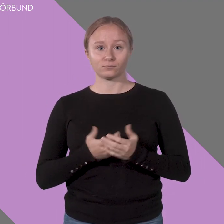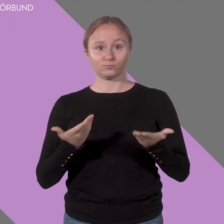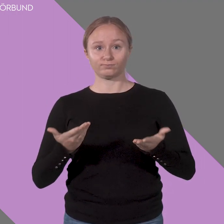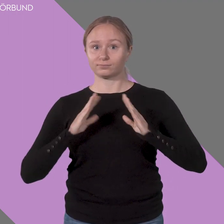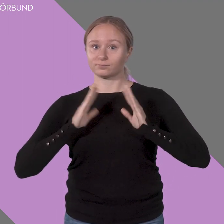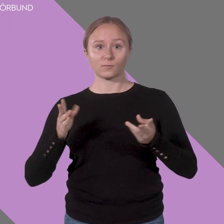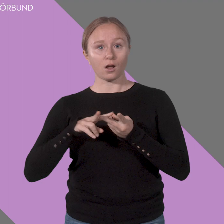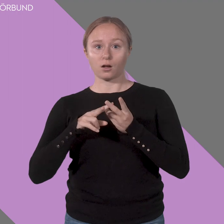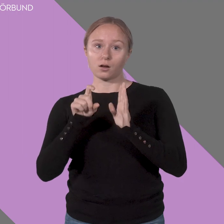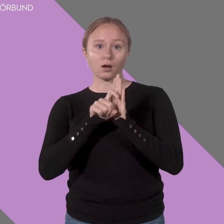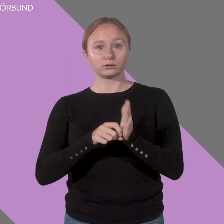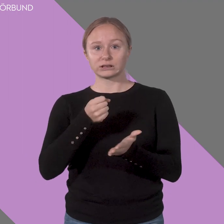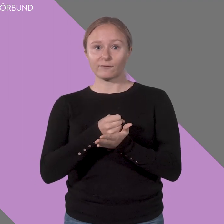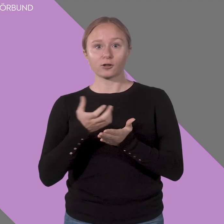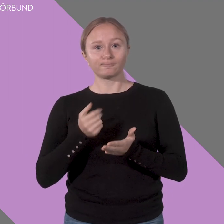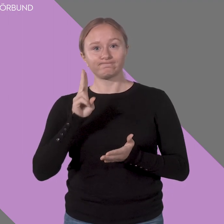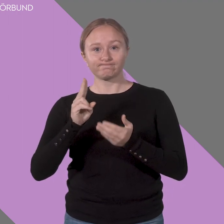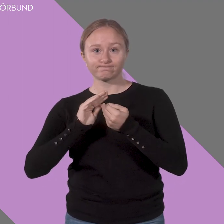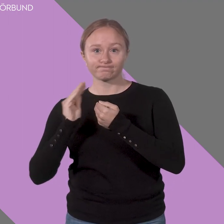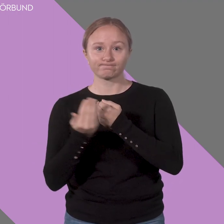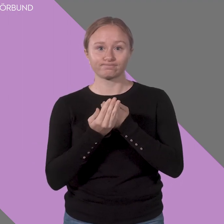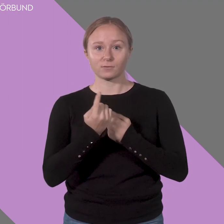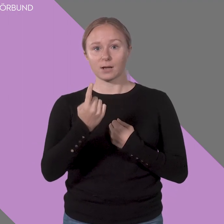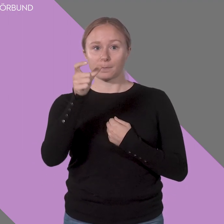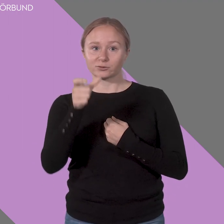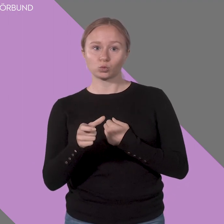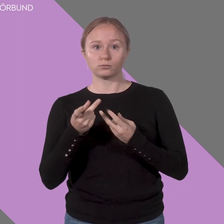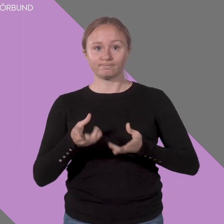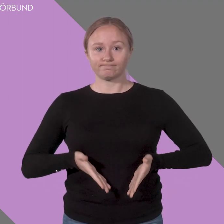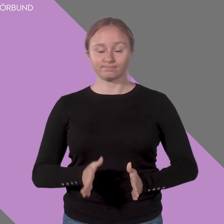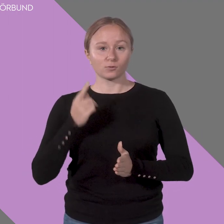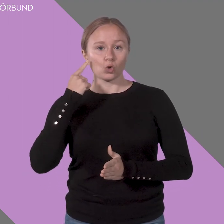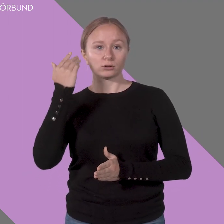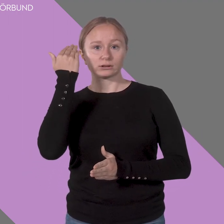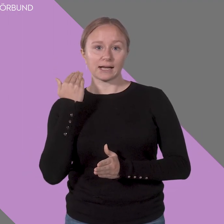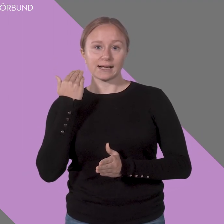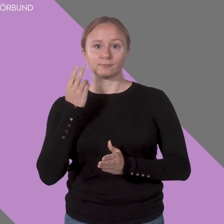Ingen annan lagstiftning garanterar en person som föds med hörselnedsättning -